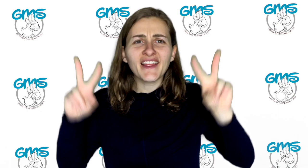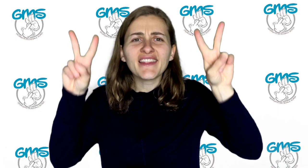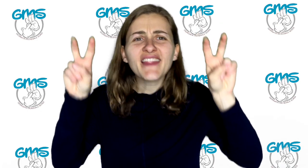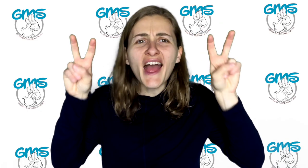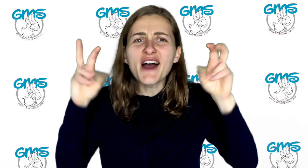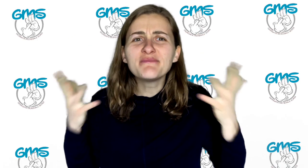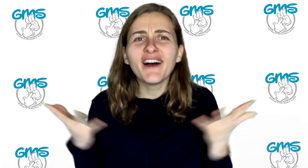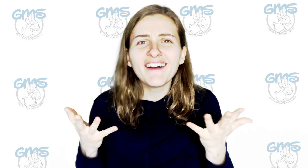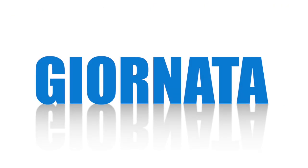Quale tema?